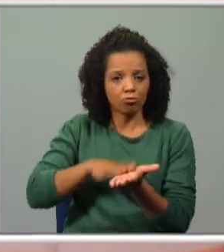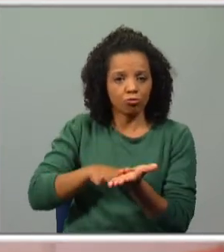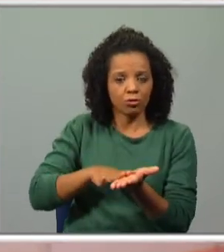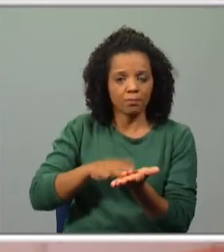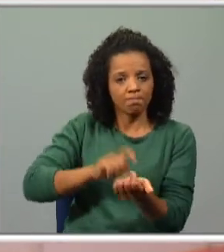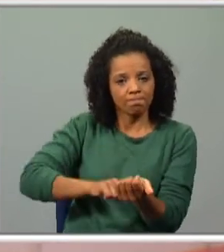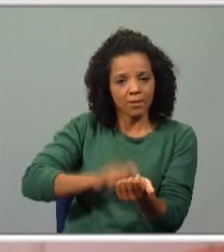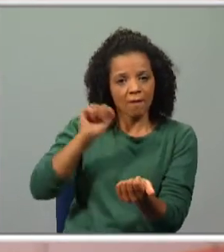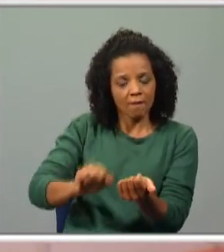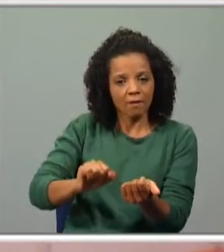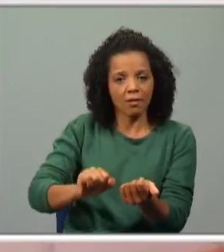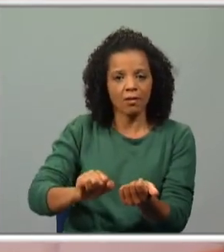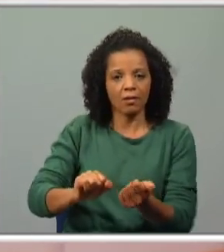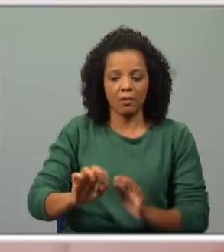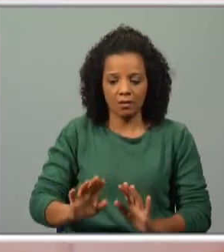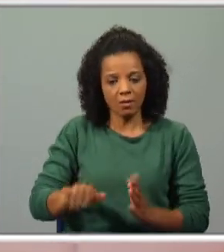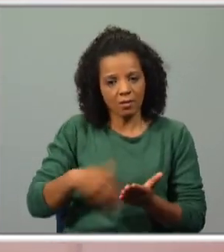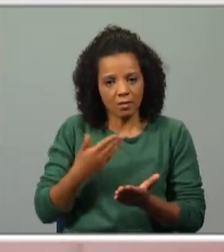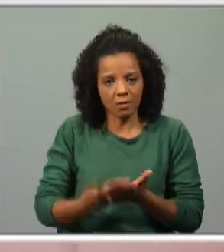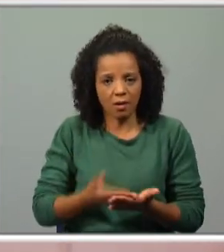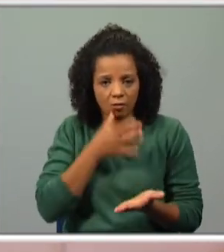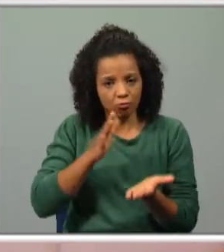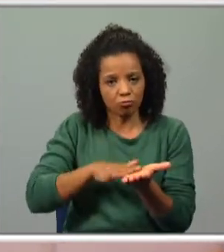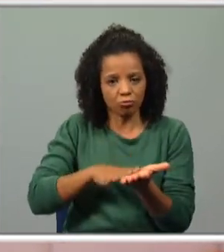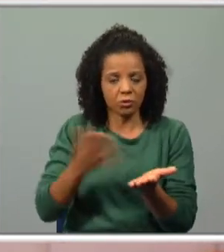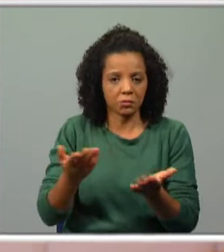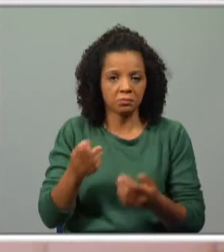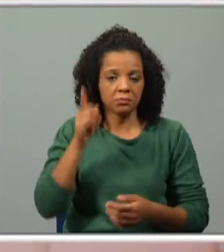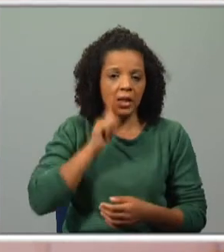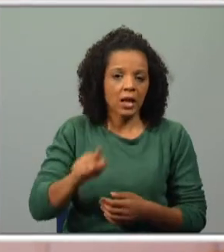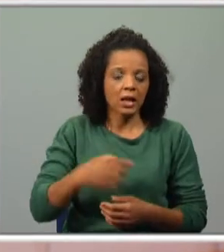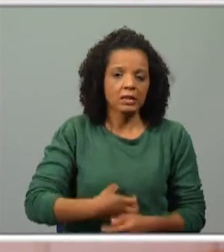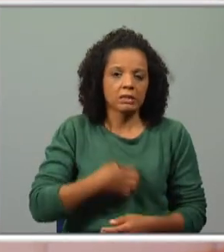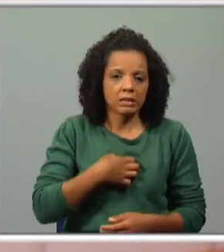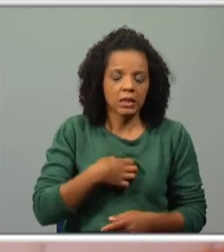personalidade a sua criação justificável e ela não se achava assim tão penalizada 個性它的正當創造她並沒有那麼難過